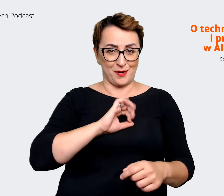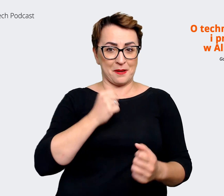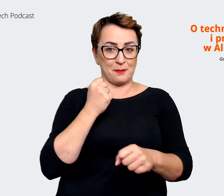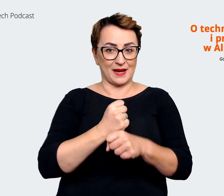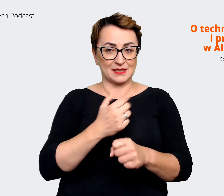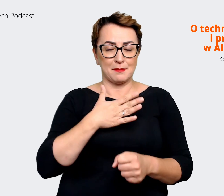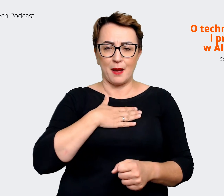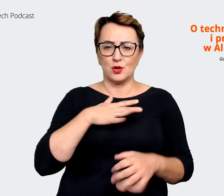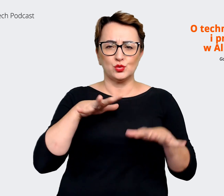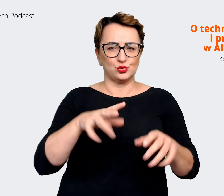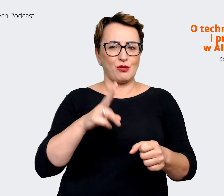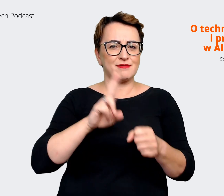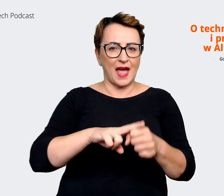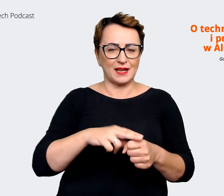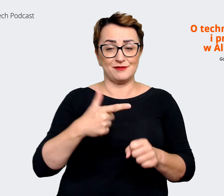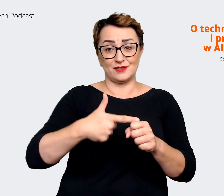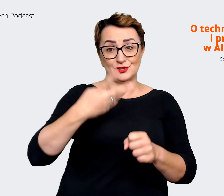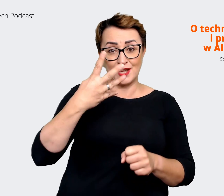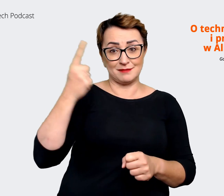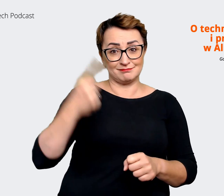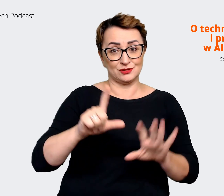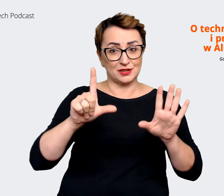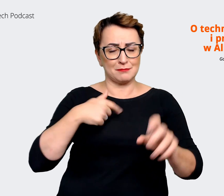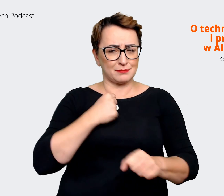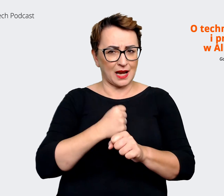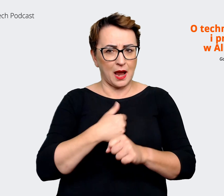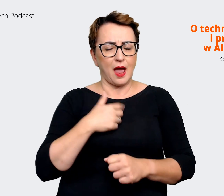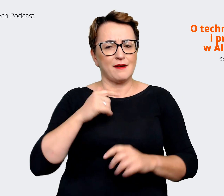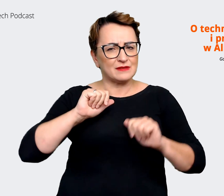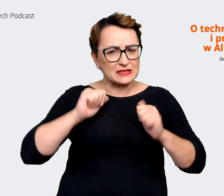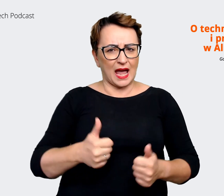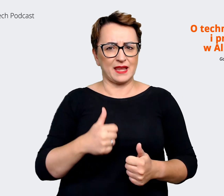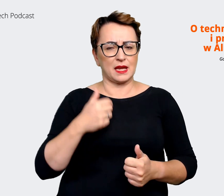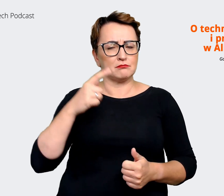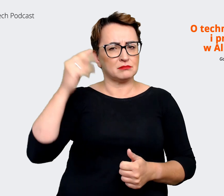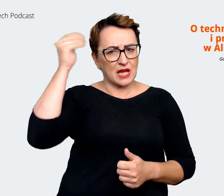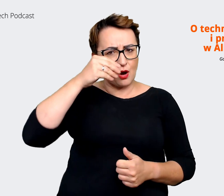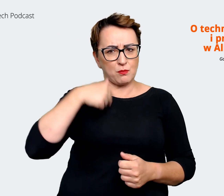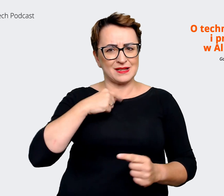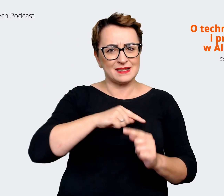na tyle działamy 24/7, że jesteśmy w stanie się nauczyć swoich cyklów, jesteśmy w stanie zauważyć